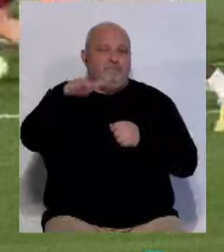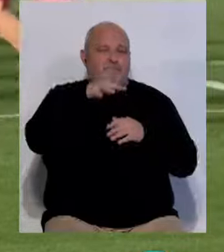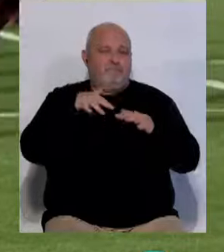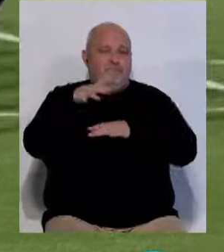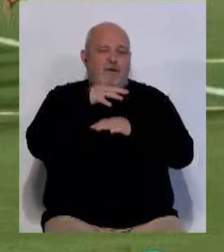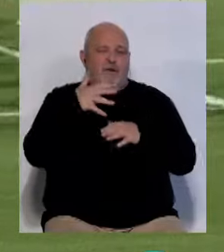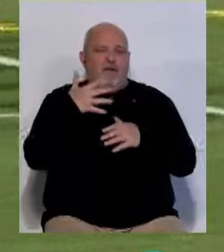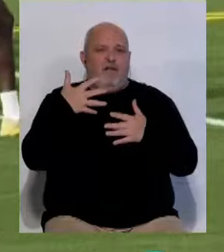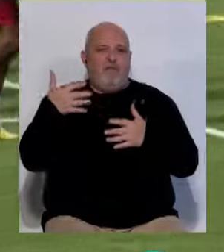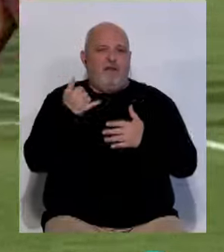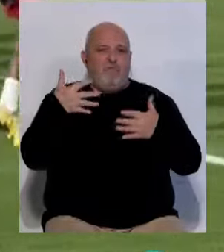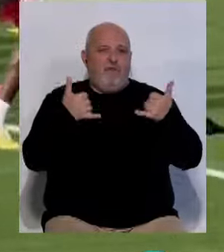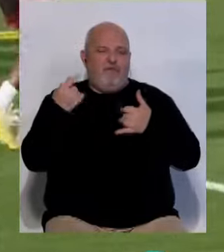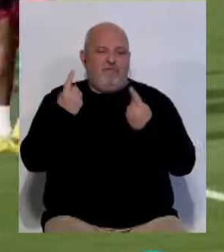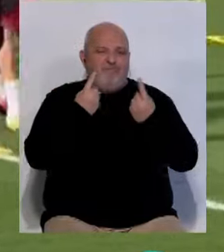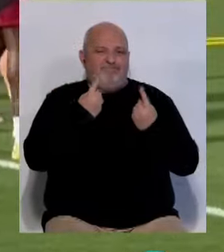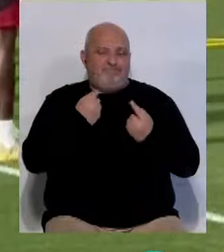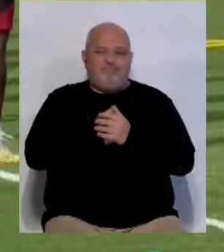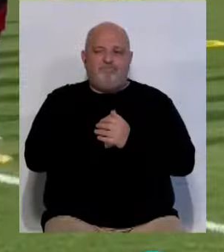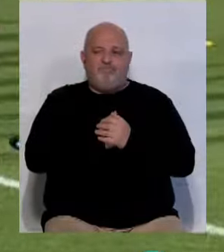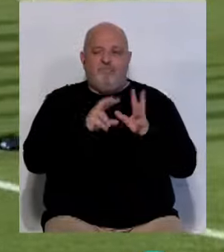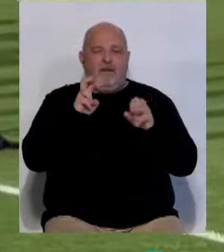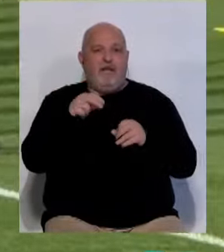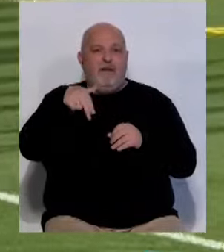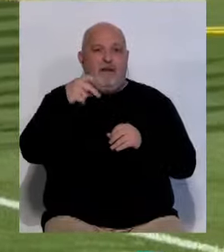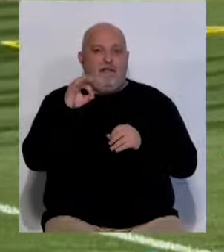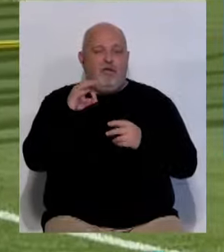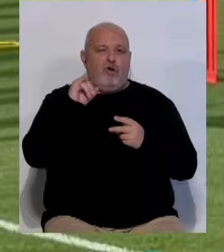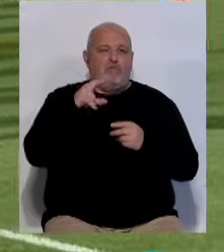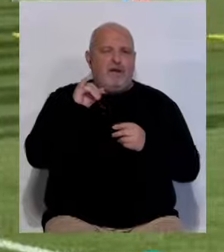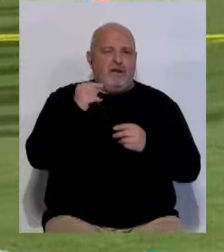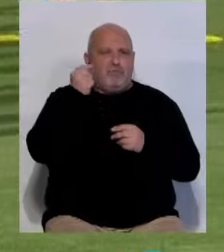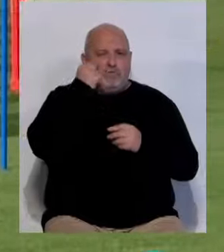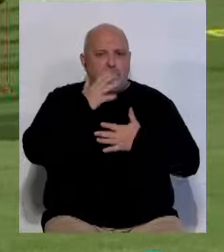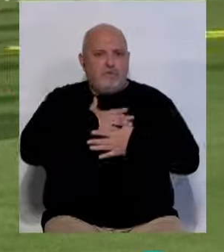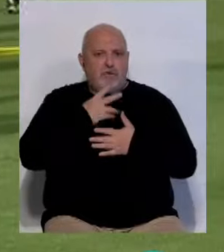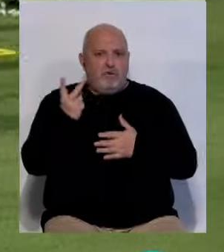más baja que alta hablamos del caso de negredo y de José Mario os ha sorprendido me sorprendió